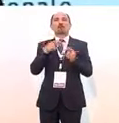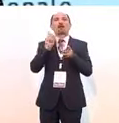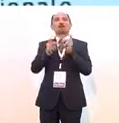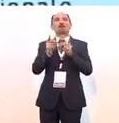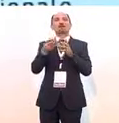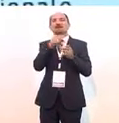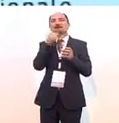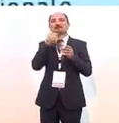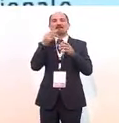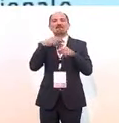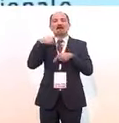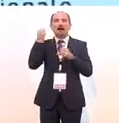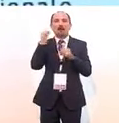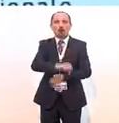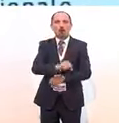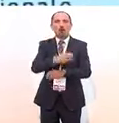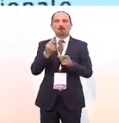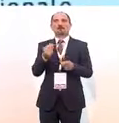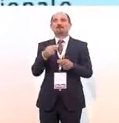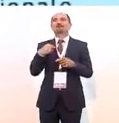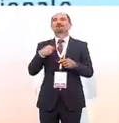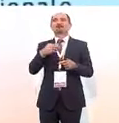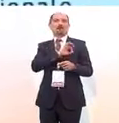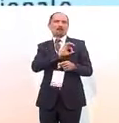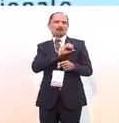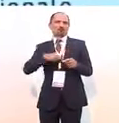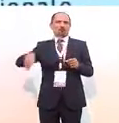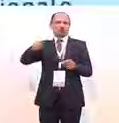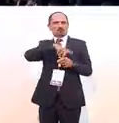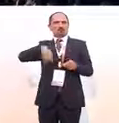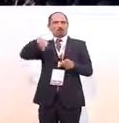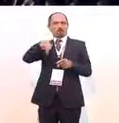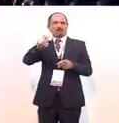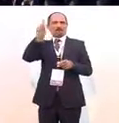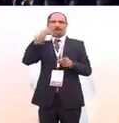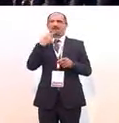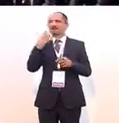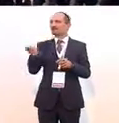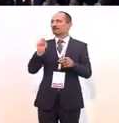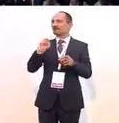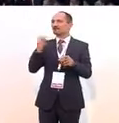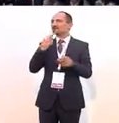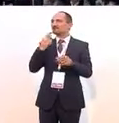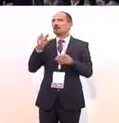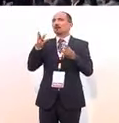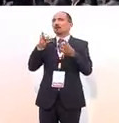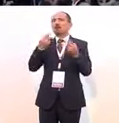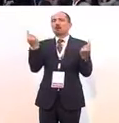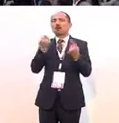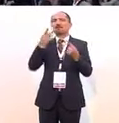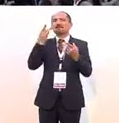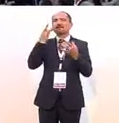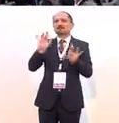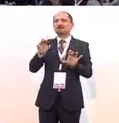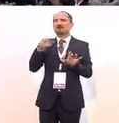chi dice che non è stato merito del PD, di fatto sta dicendo che la politica non serve